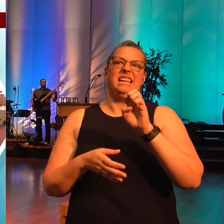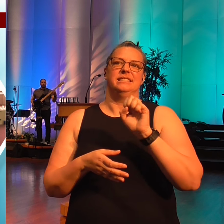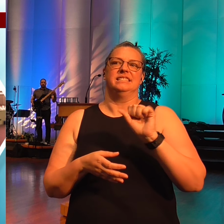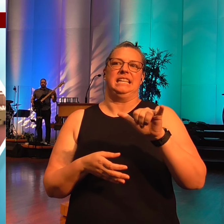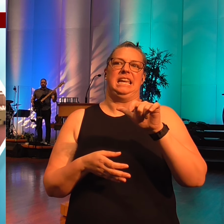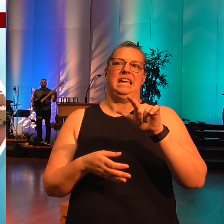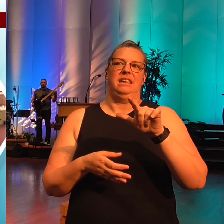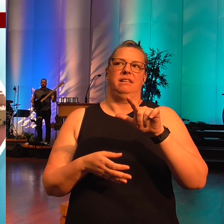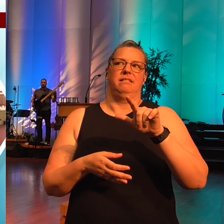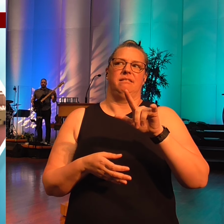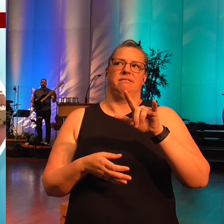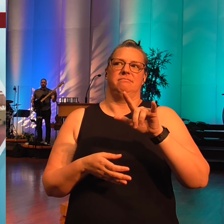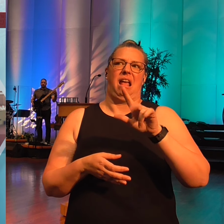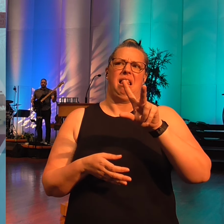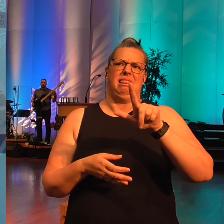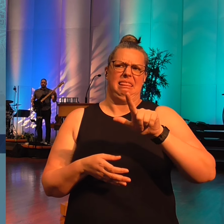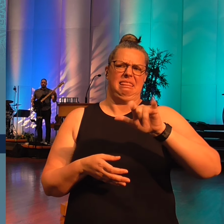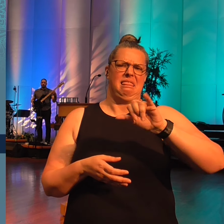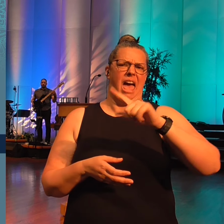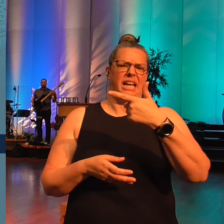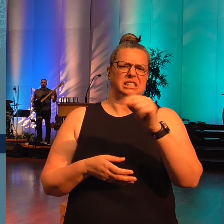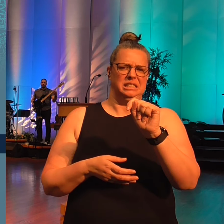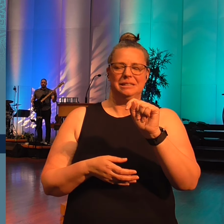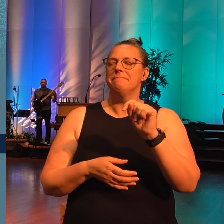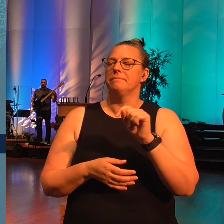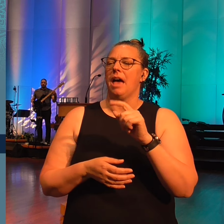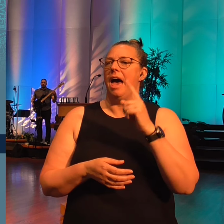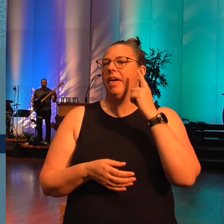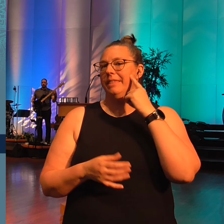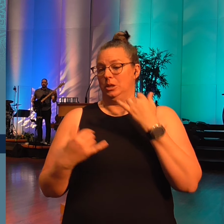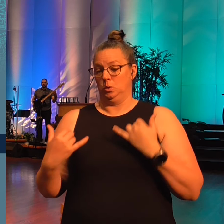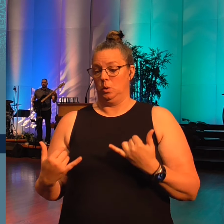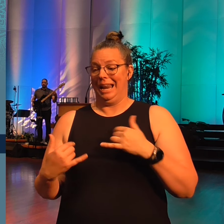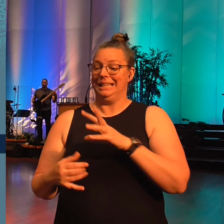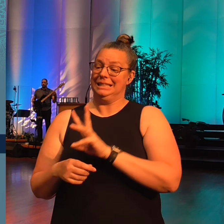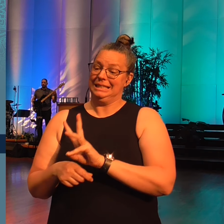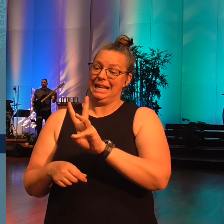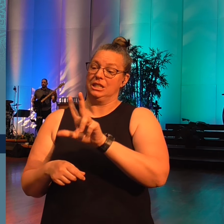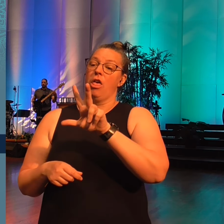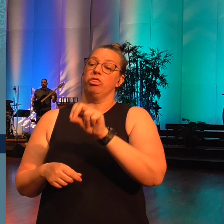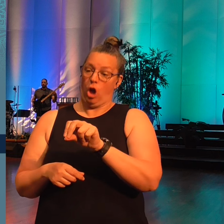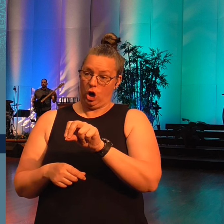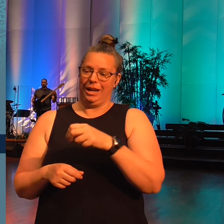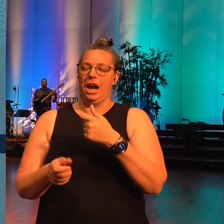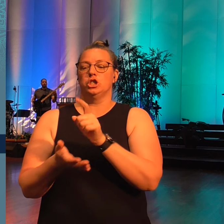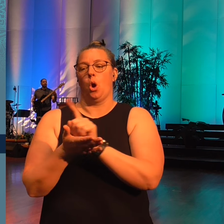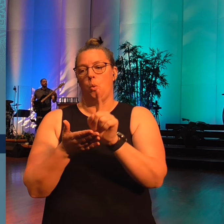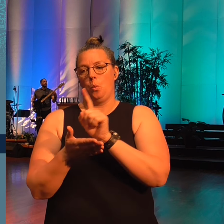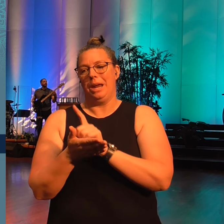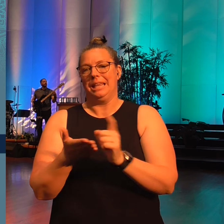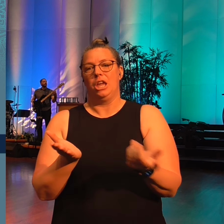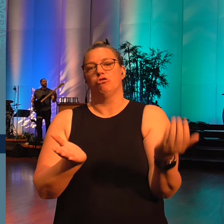servicio de meditación. Y el miércoles por la noche a las 6:40, también en el auditorio de votación, es nuestro servicio de renovación semanal.